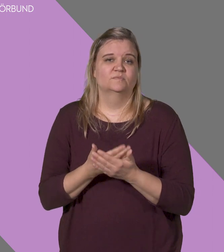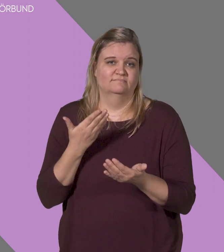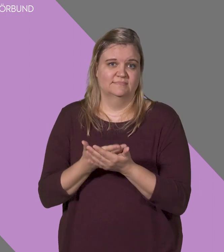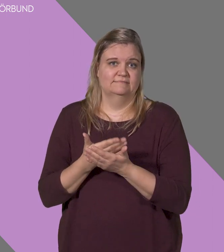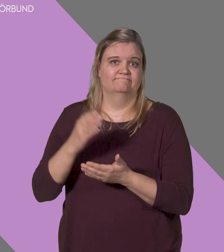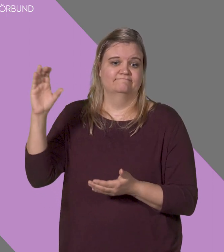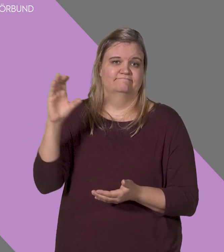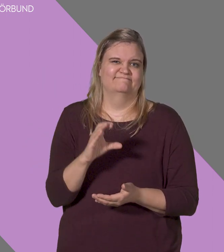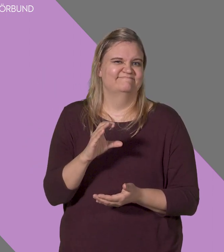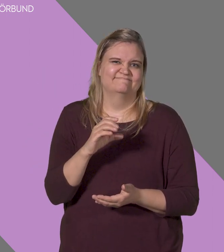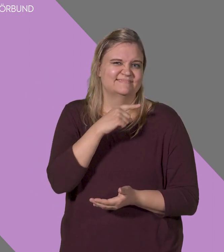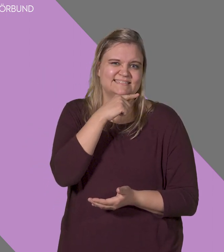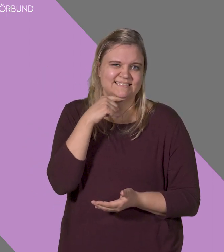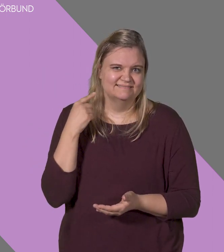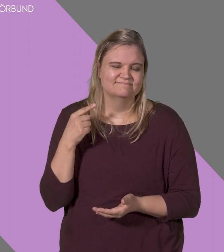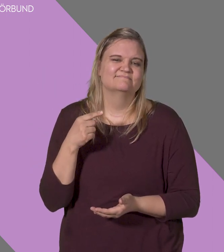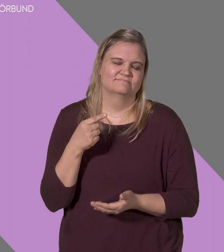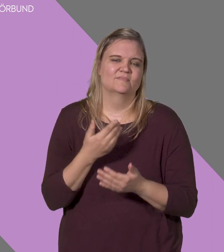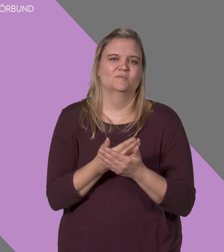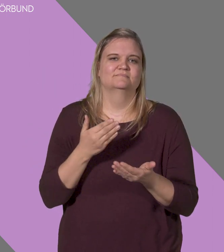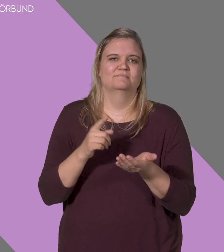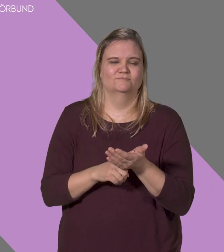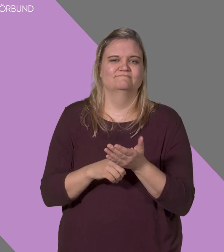På grund av otillräcklig finansiering har det blivit nödvändigt -